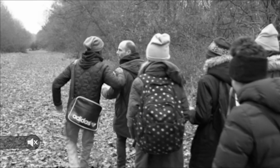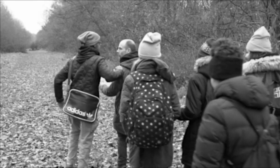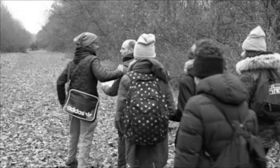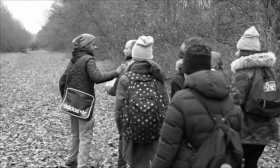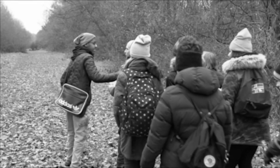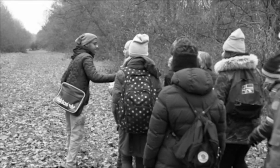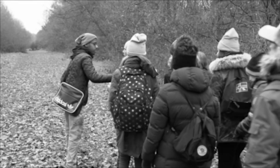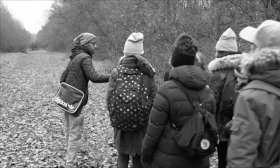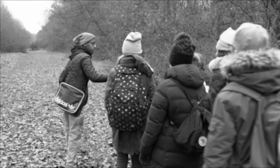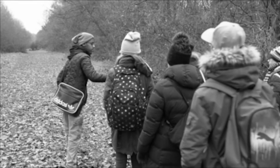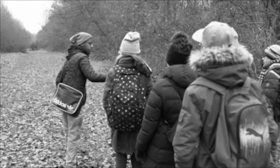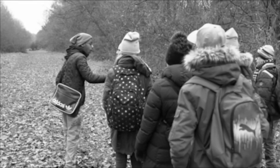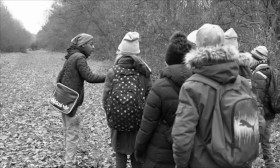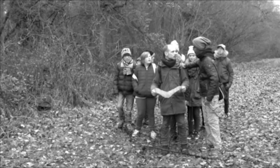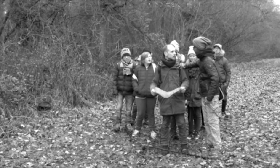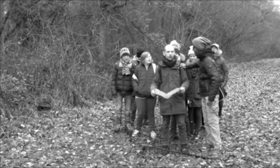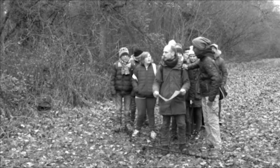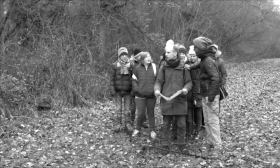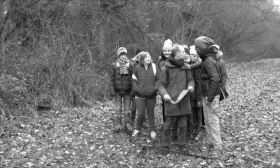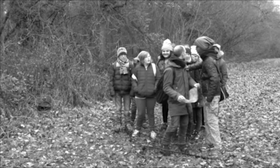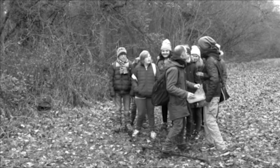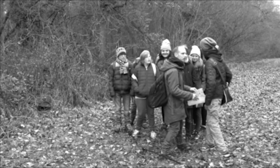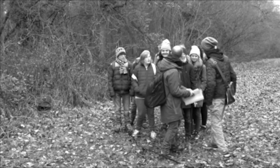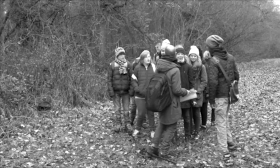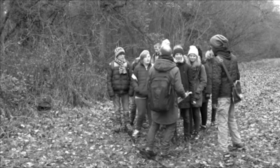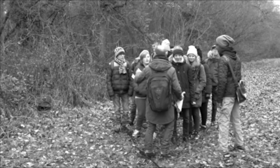(nichts zu verstehen)